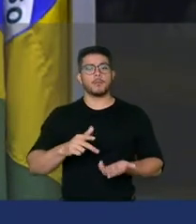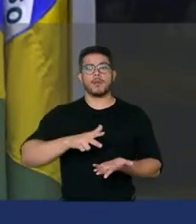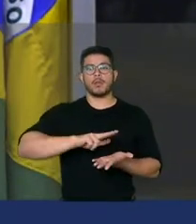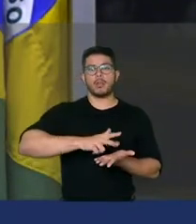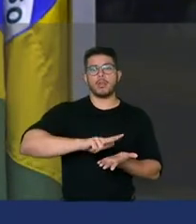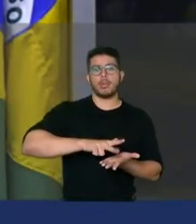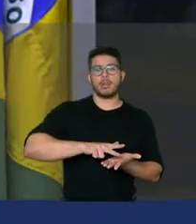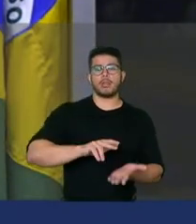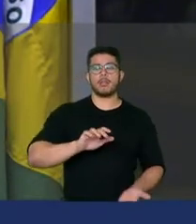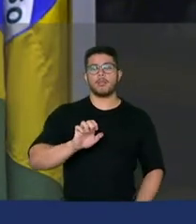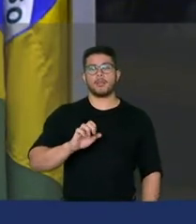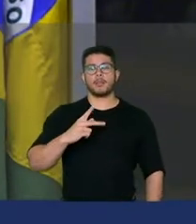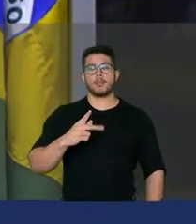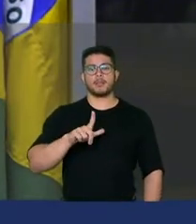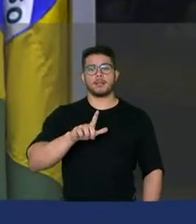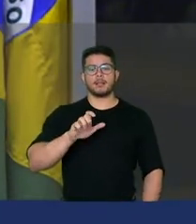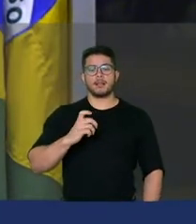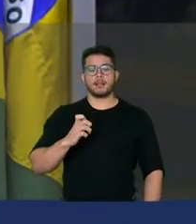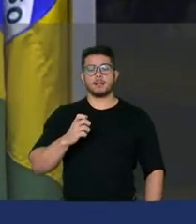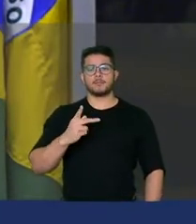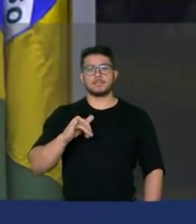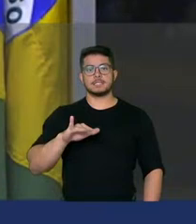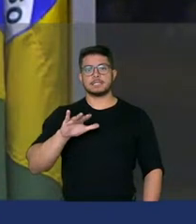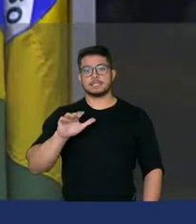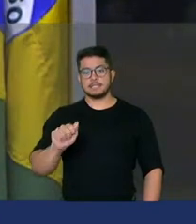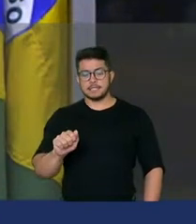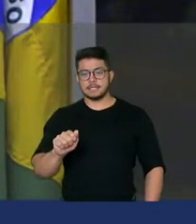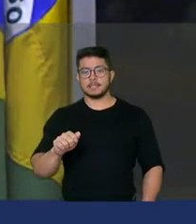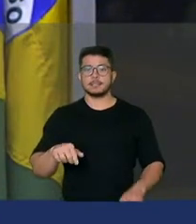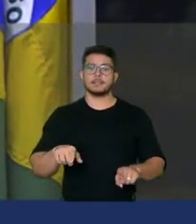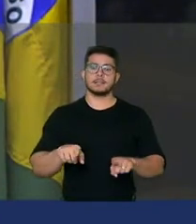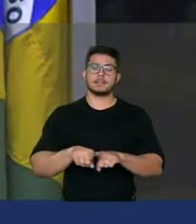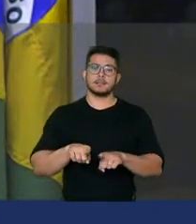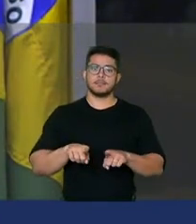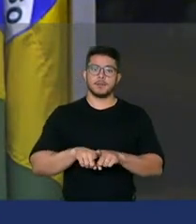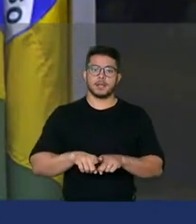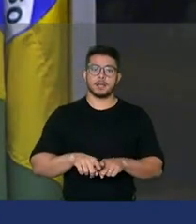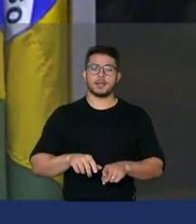SOFREM DOS MALES QUE ELE CITOU EPILEPSIA, REFRATÁRIA ALZHEIMER... DEIXEI CLARO NA